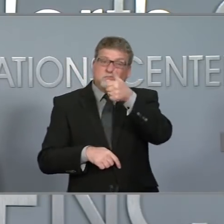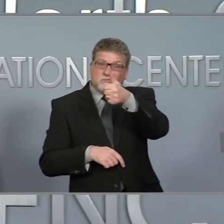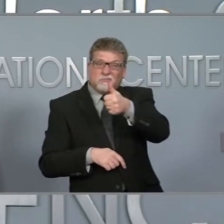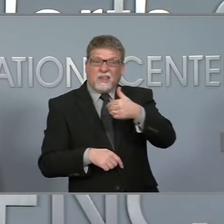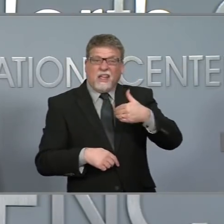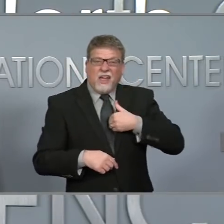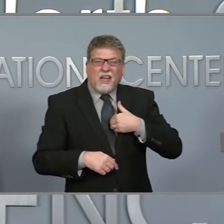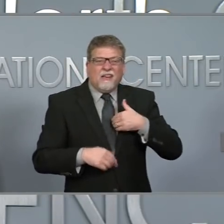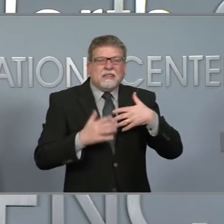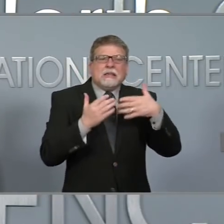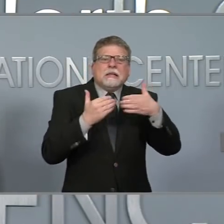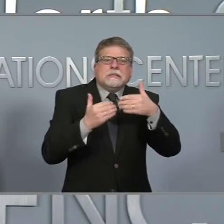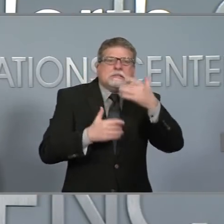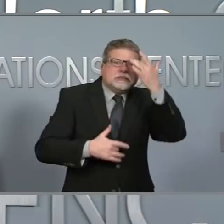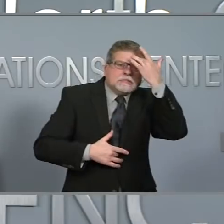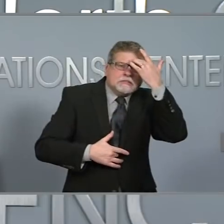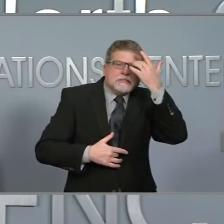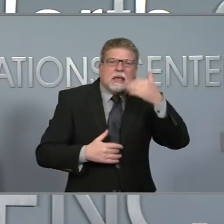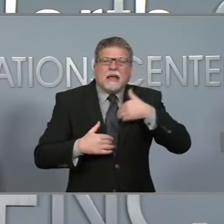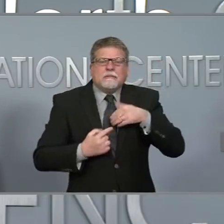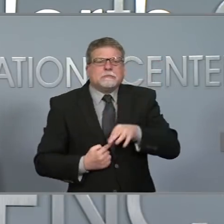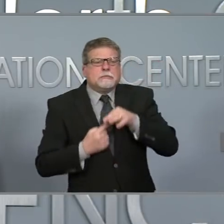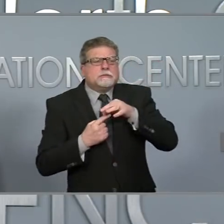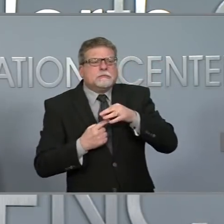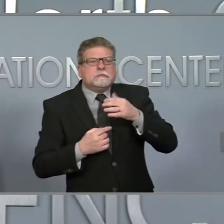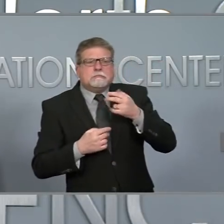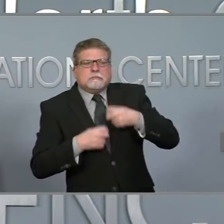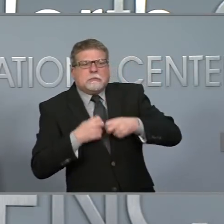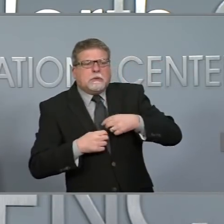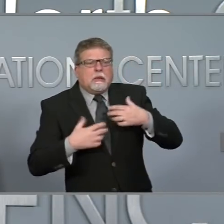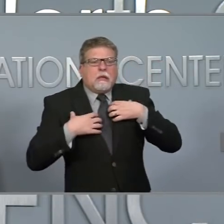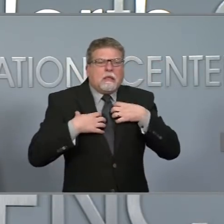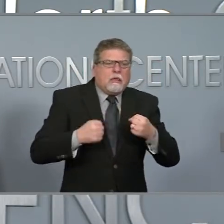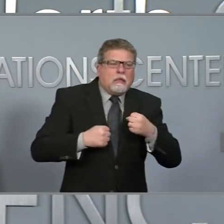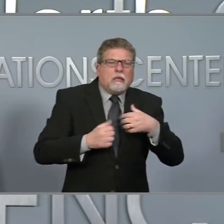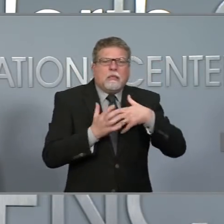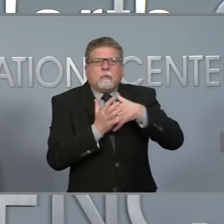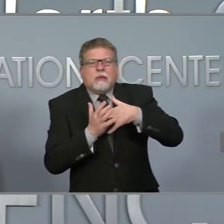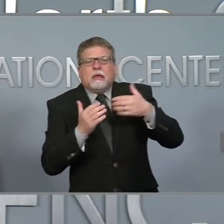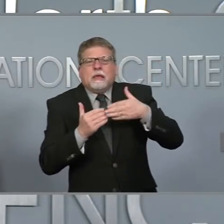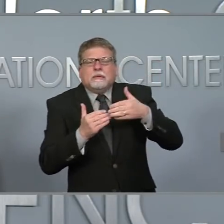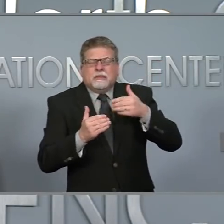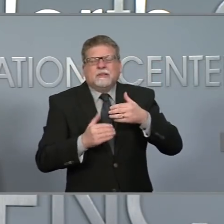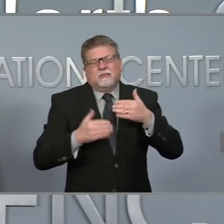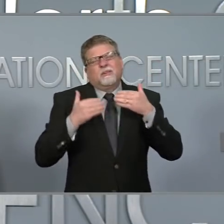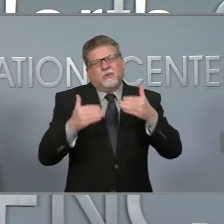largo plazo, las cárceles y los centros de atención médica debería continuar requiriendo